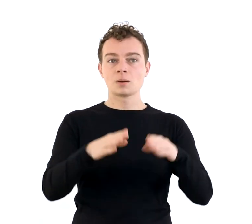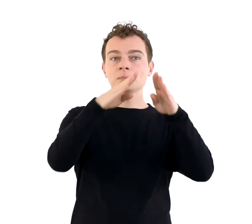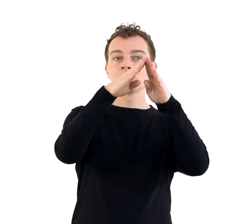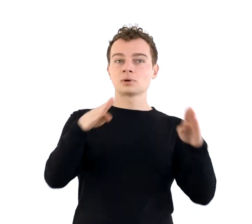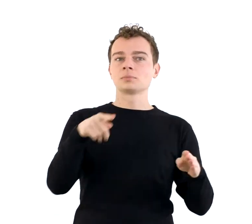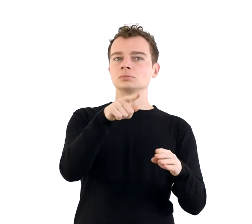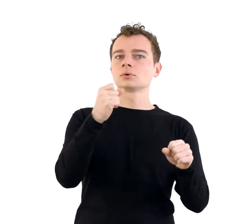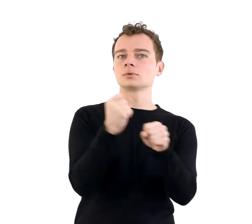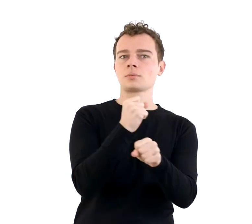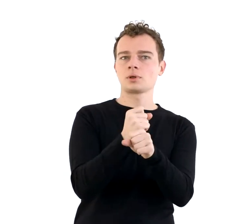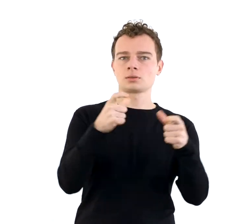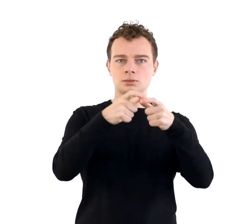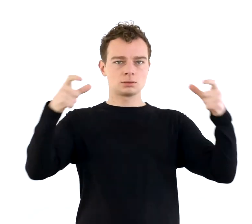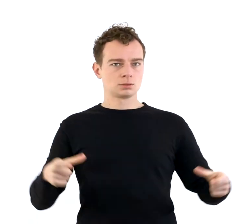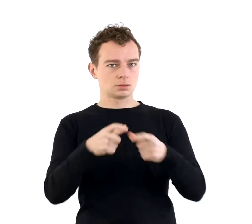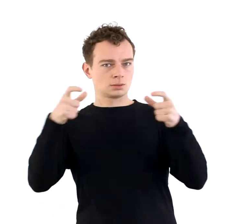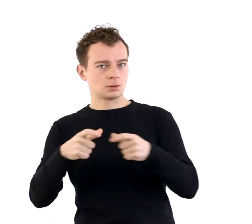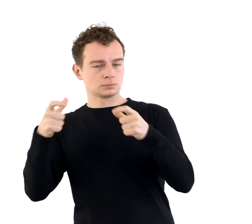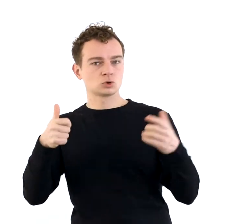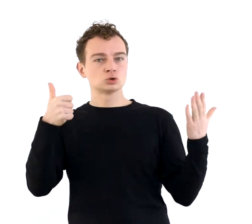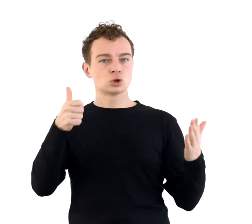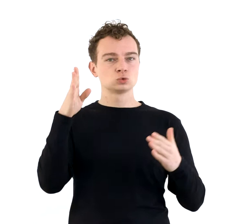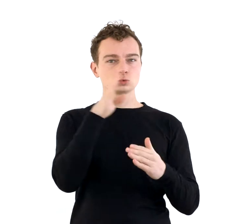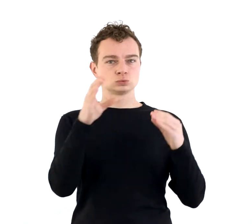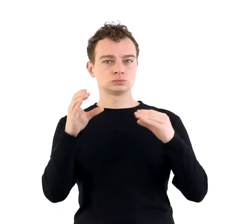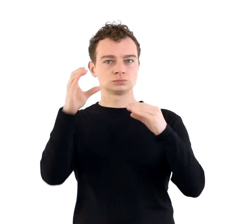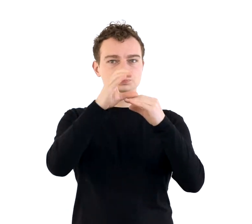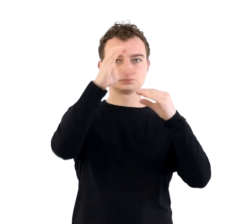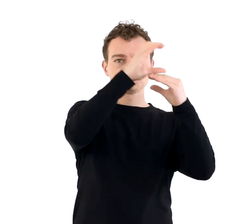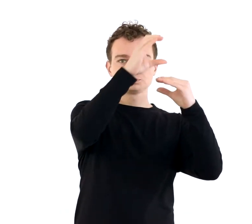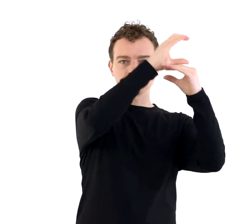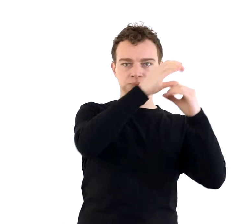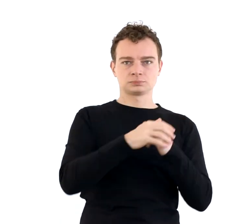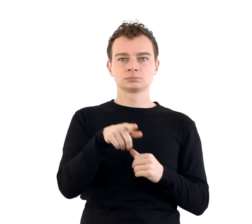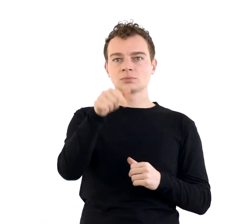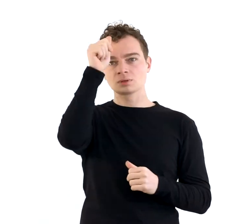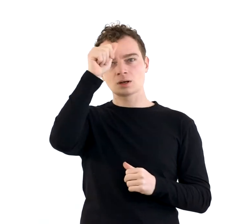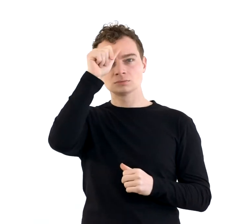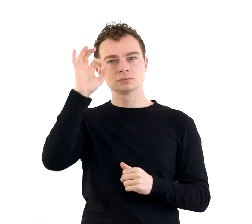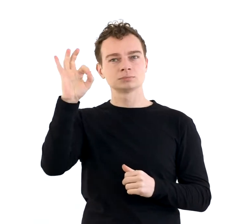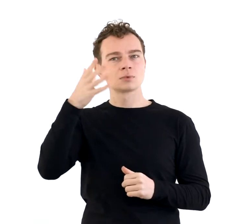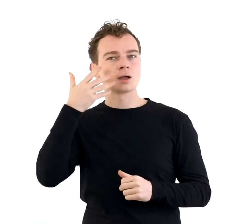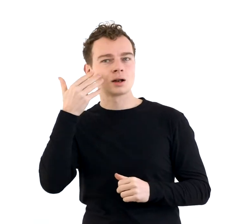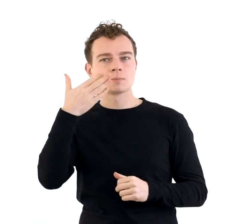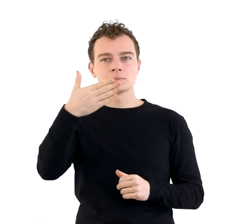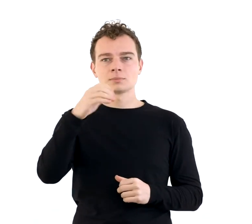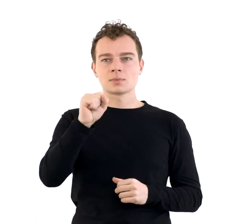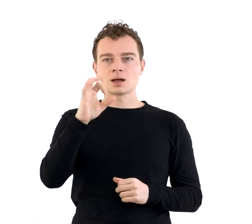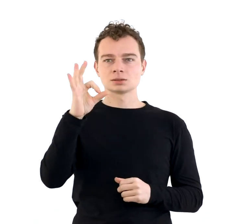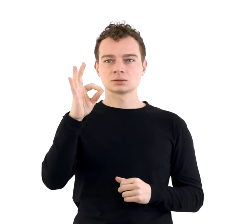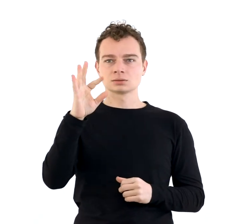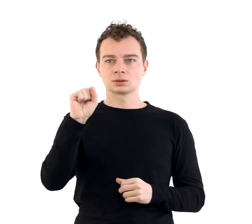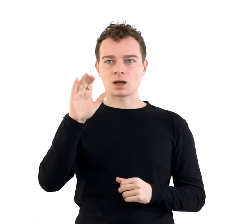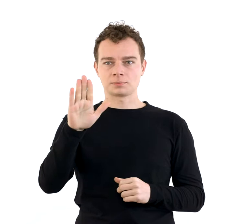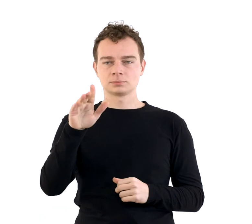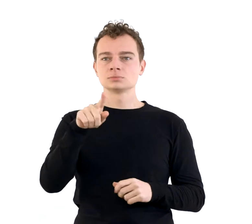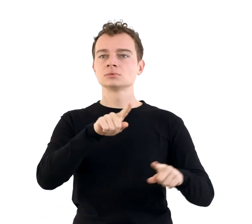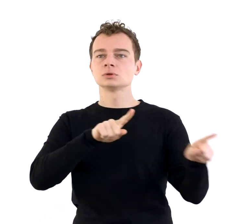Składa się z sześciu nałożonych na siebie segmentów kamiennych - mastab